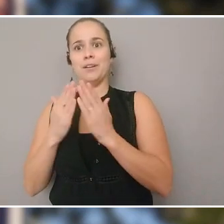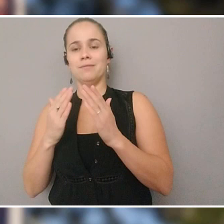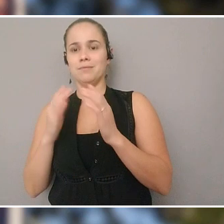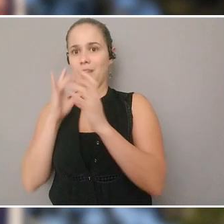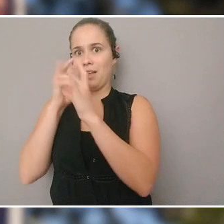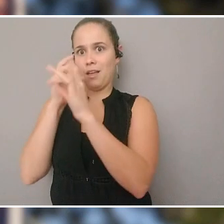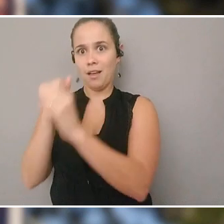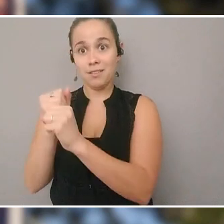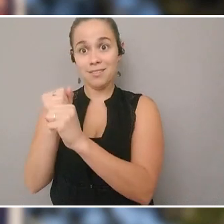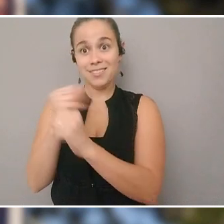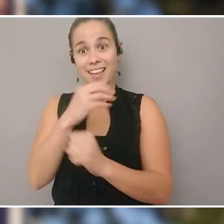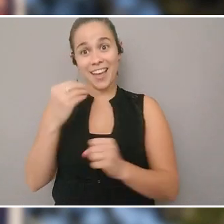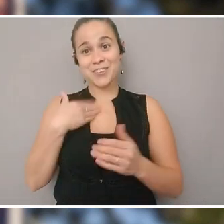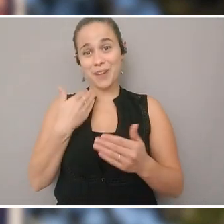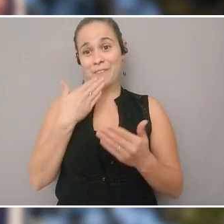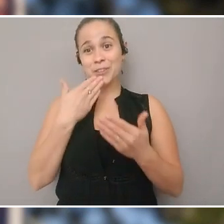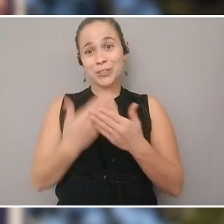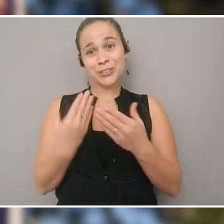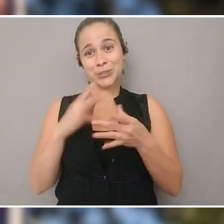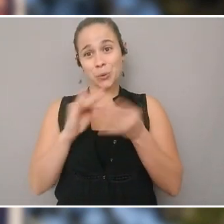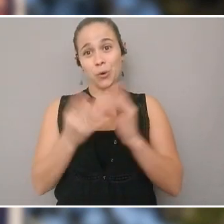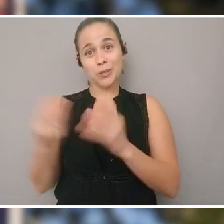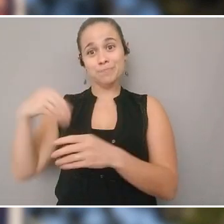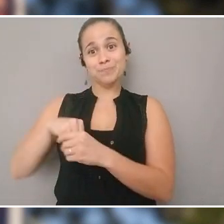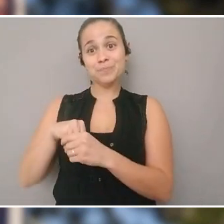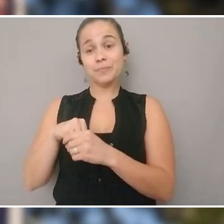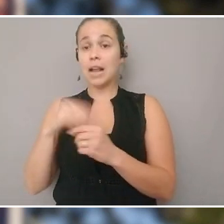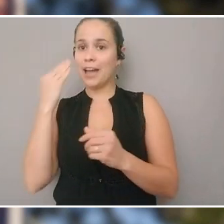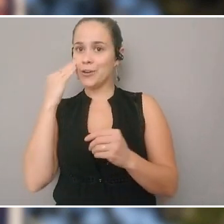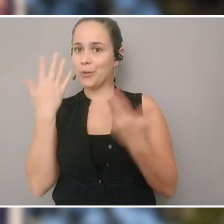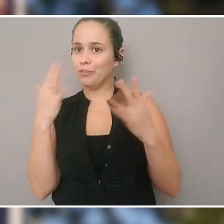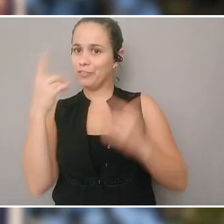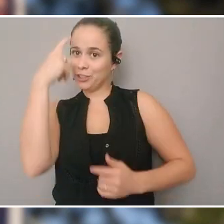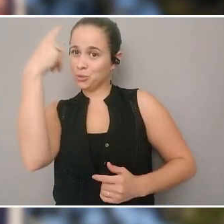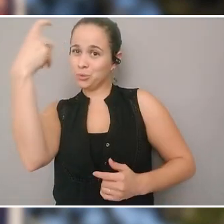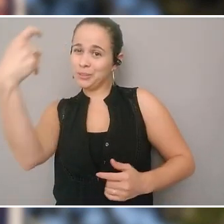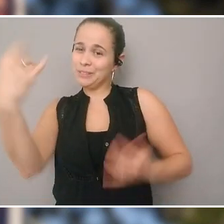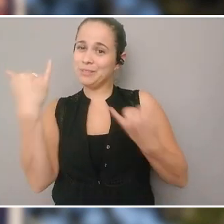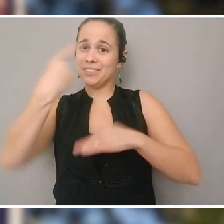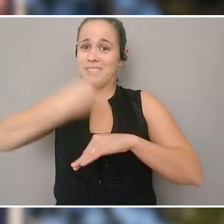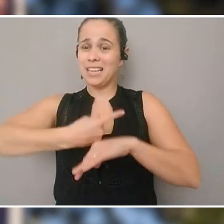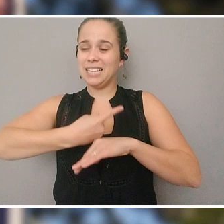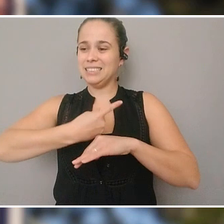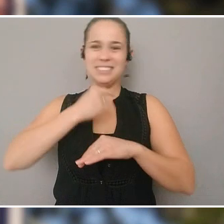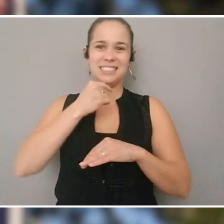contar. Sé que soñaste con este día